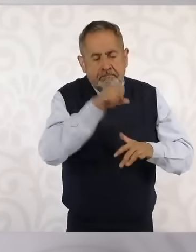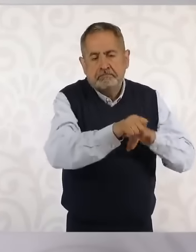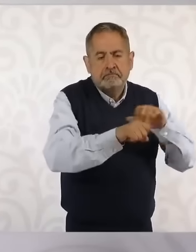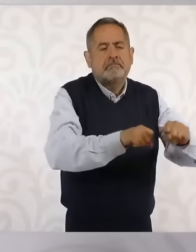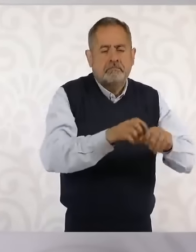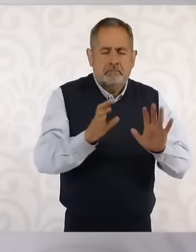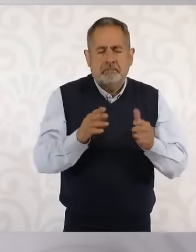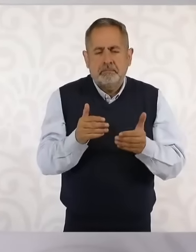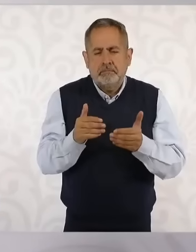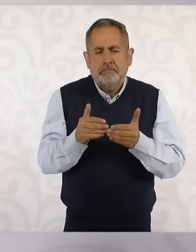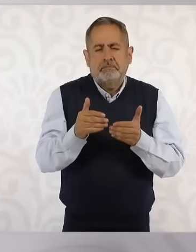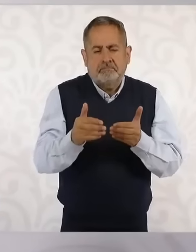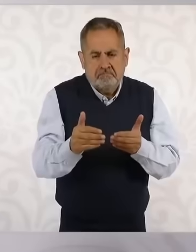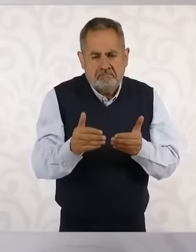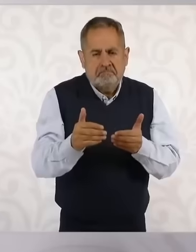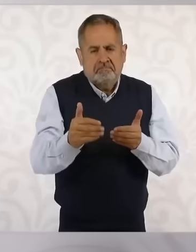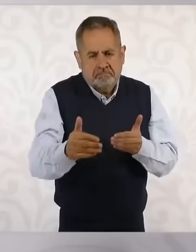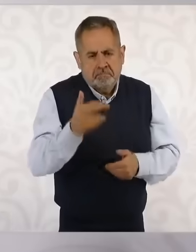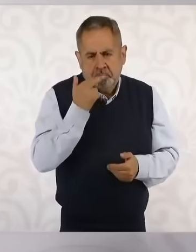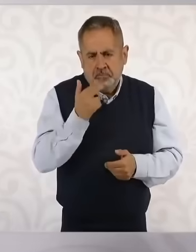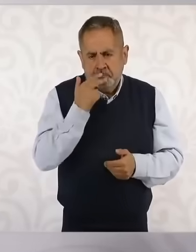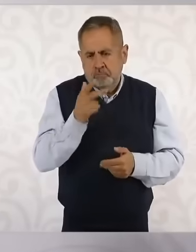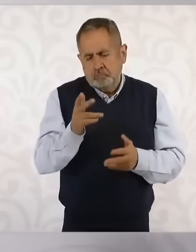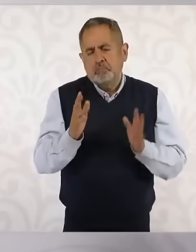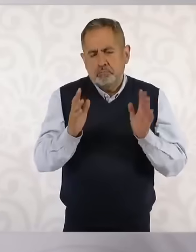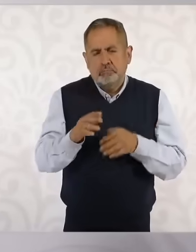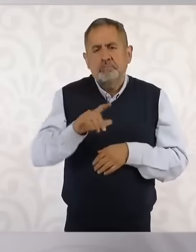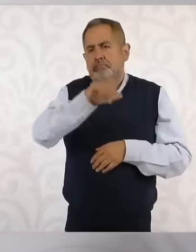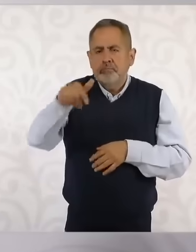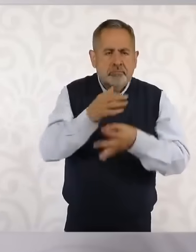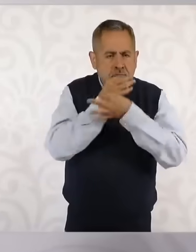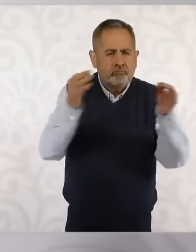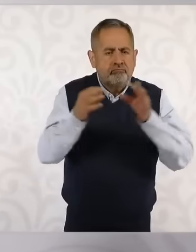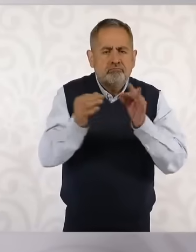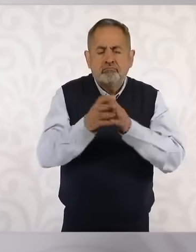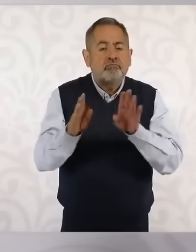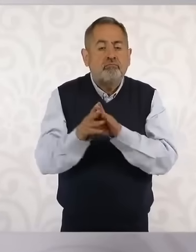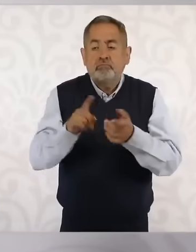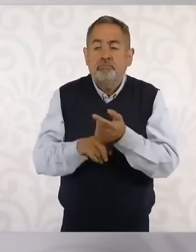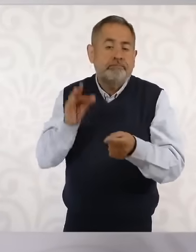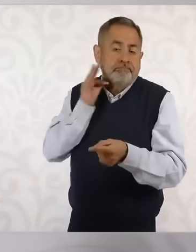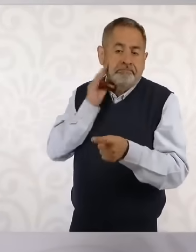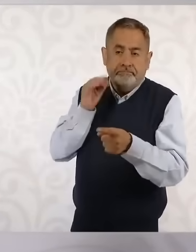cierto punto y pues se va a ir informando en el momento en que la fiscalía lo considere,